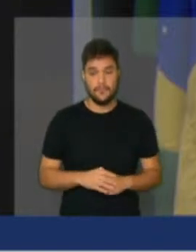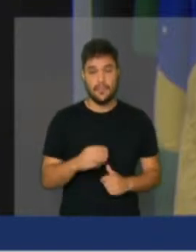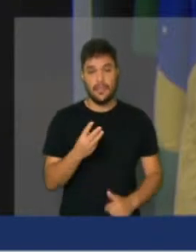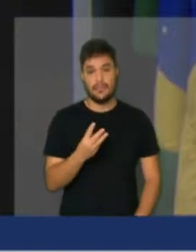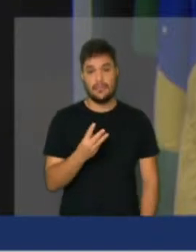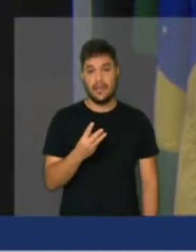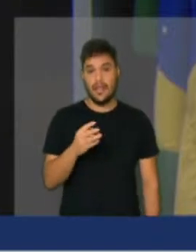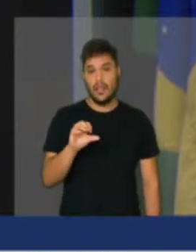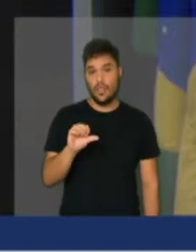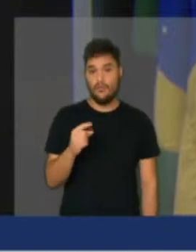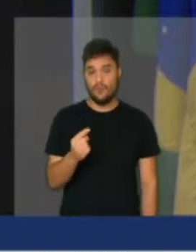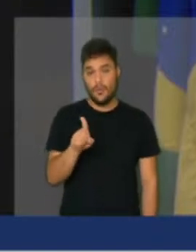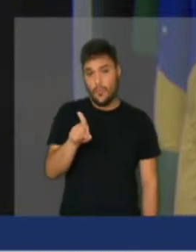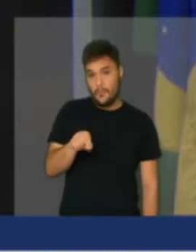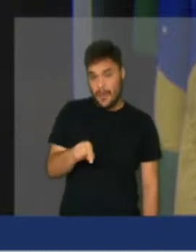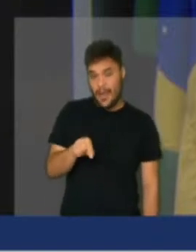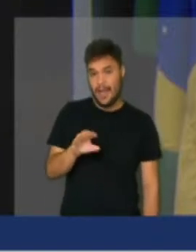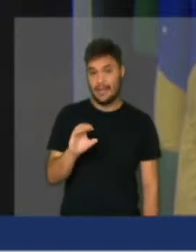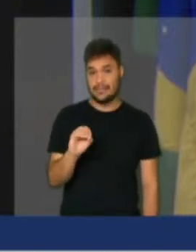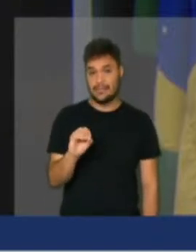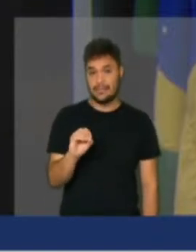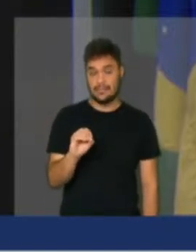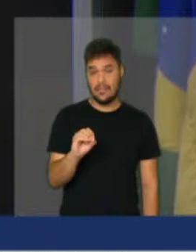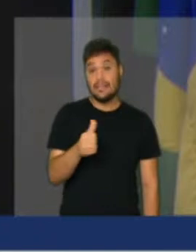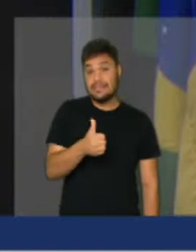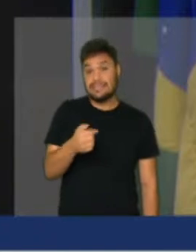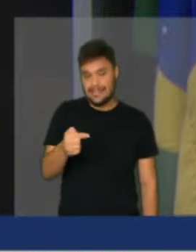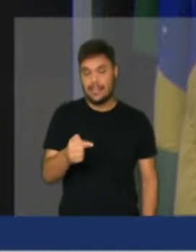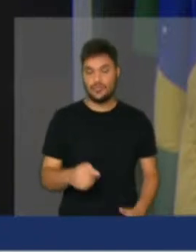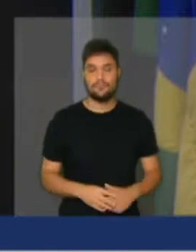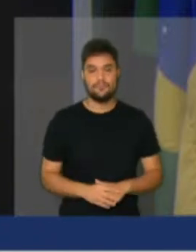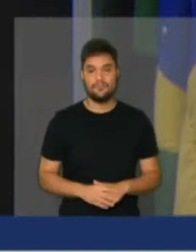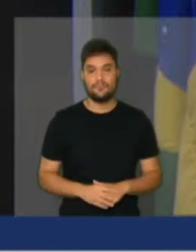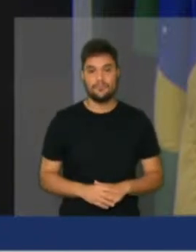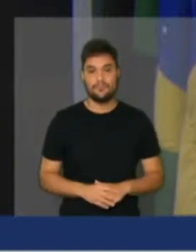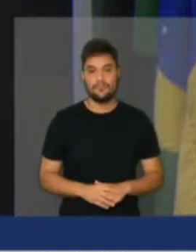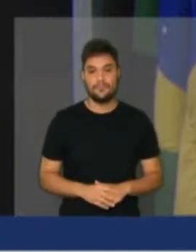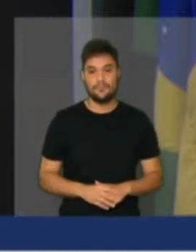CONSTITUIÇÃO 391 EM 2007... 2017, NOS EXATOS TERMOS COMO FOI APROVADA NO SENADO